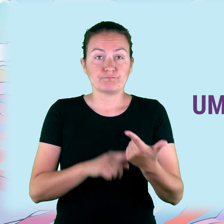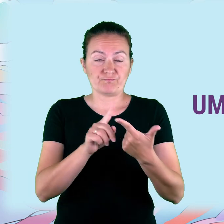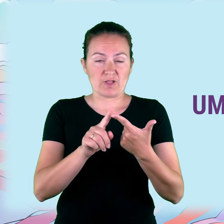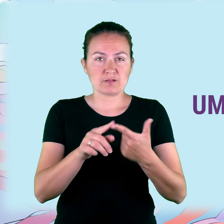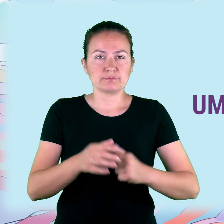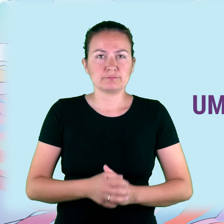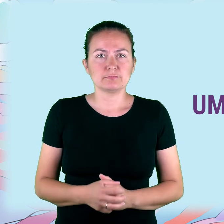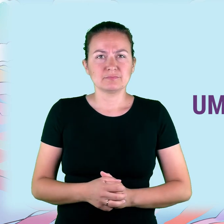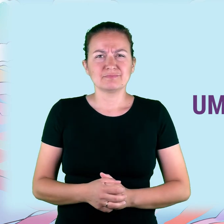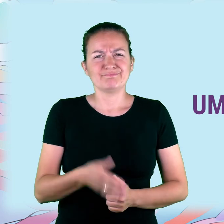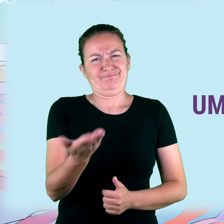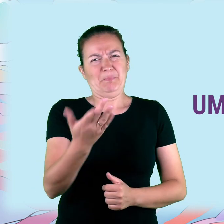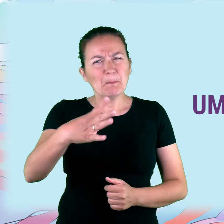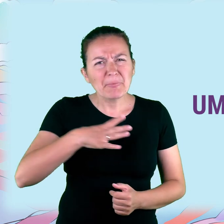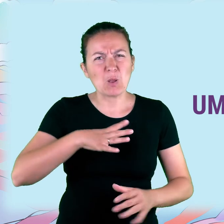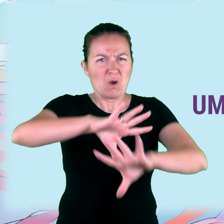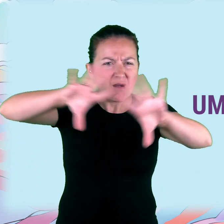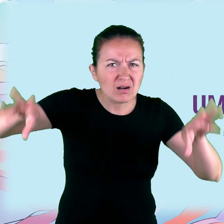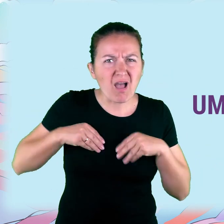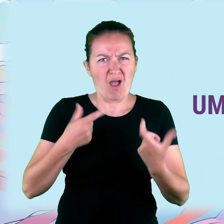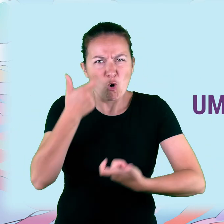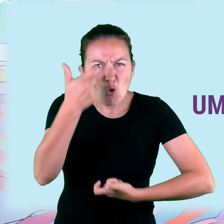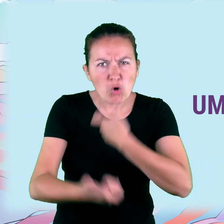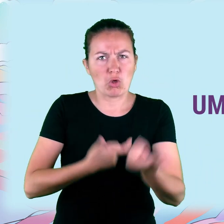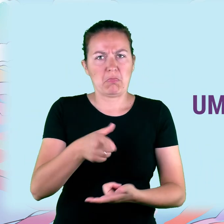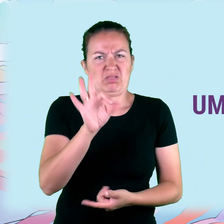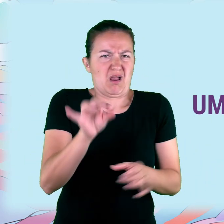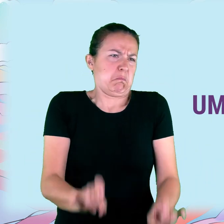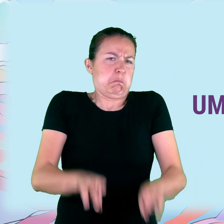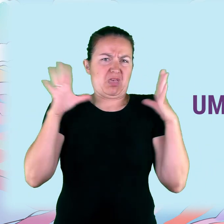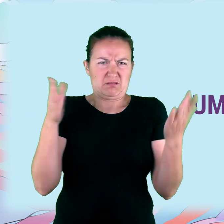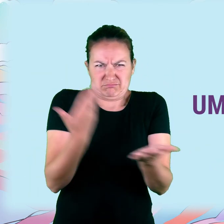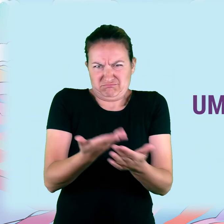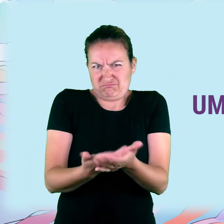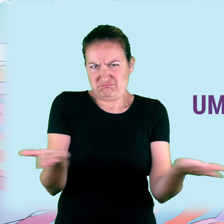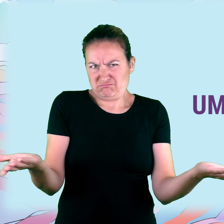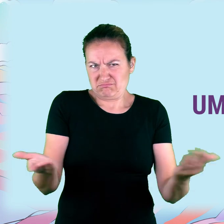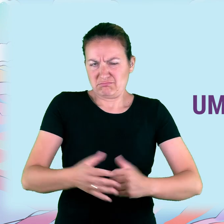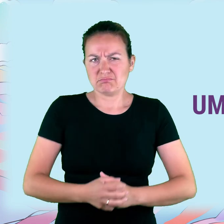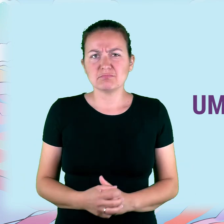2. Adam, przecież robiłeś to razem z nami. Dlaczego teraz umywasz ręce?